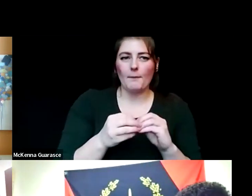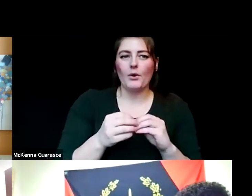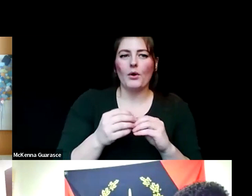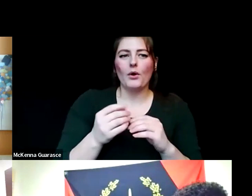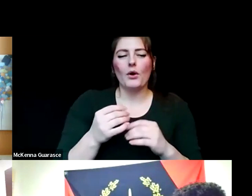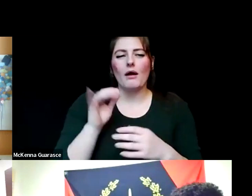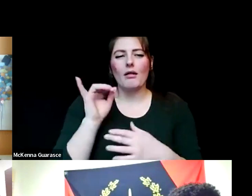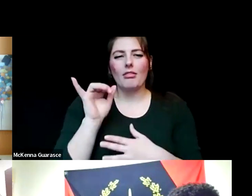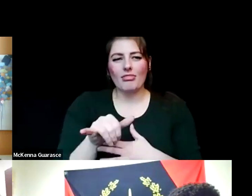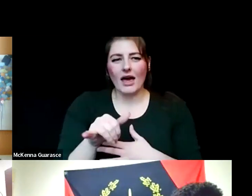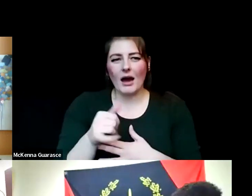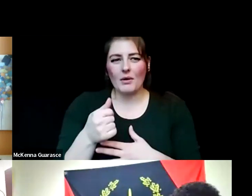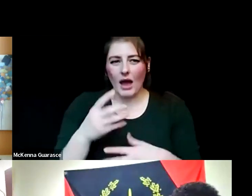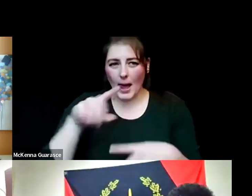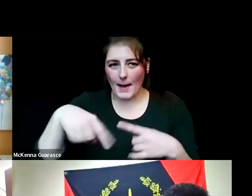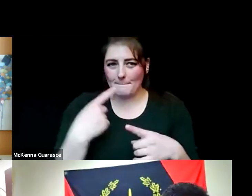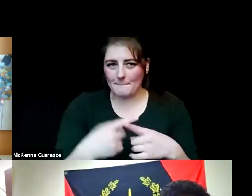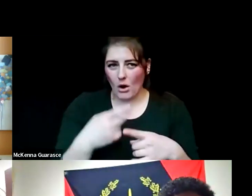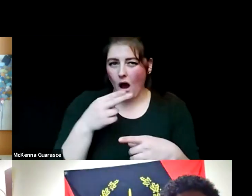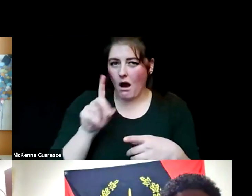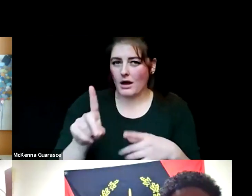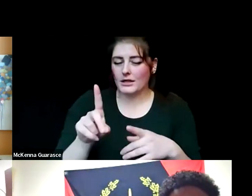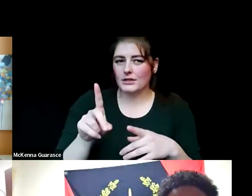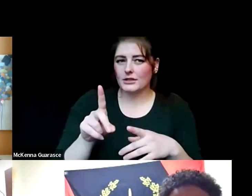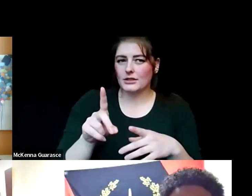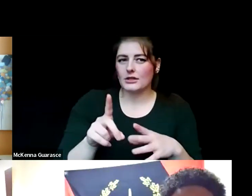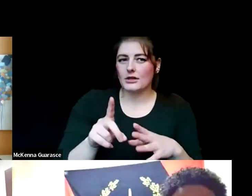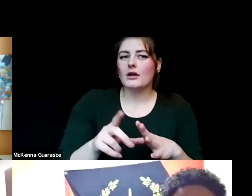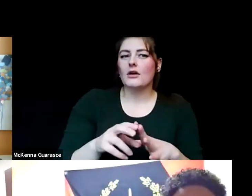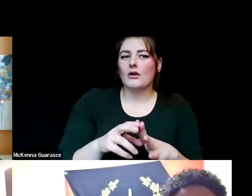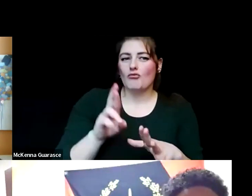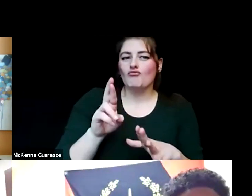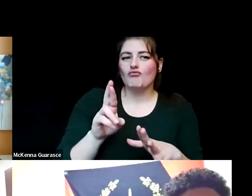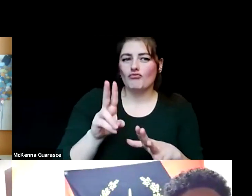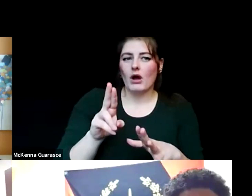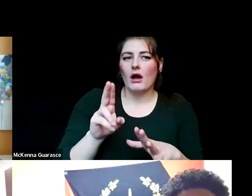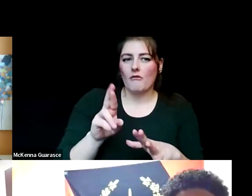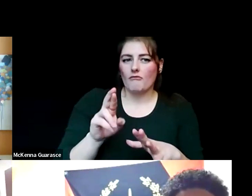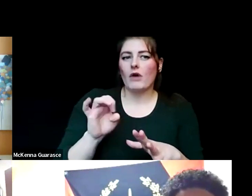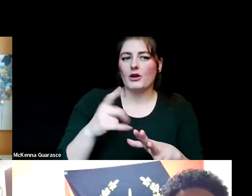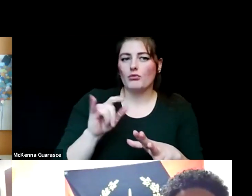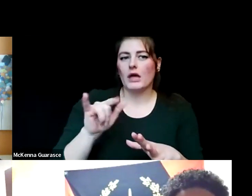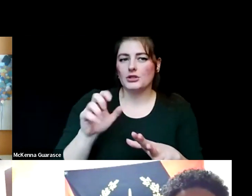con las regulaciones de HUD y sobre la diapositiva que tenías sobre el panorama legal